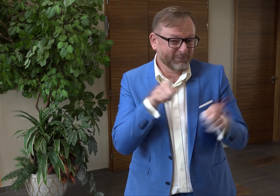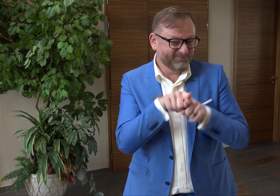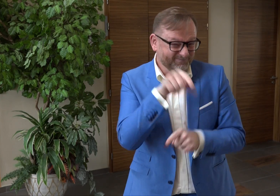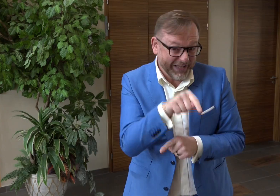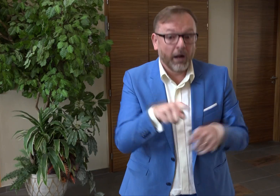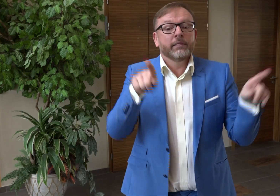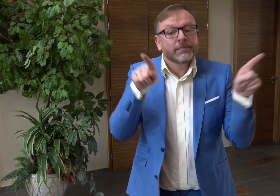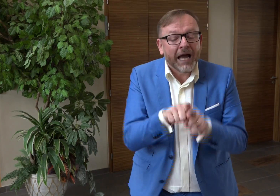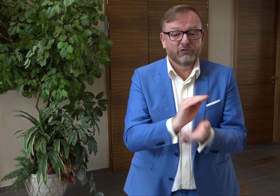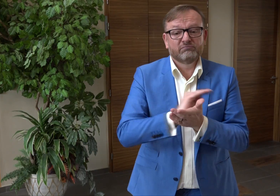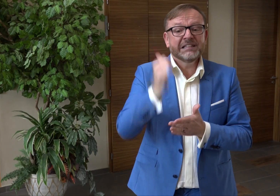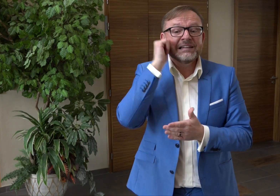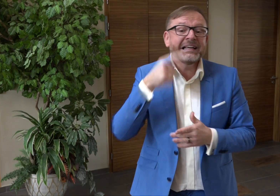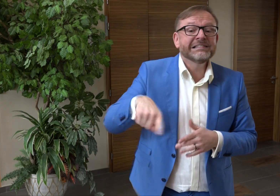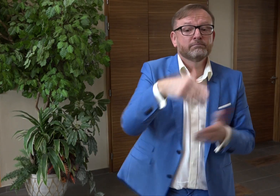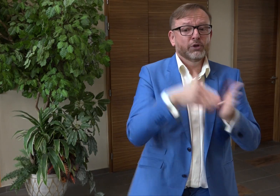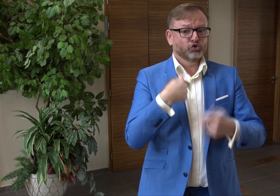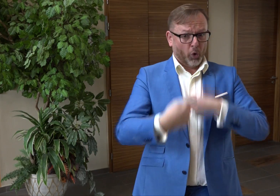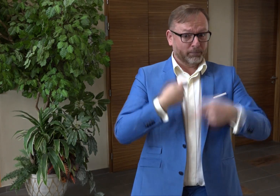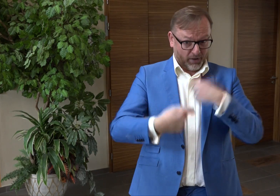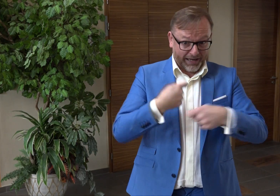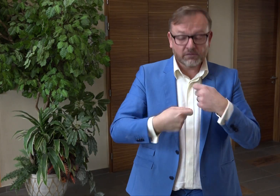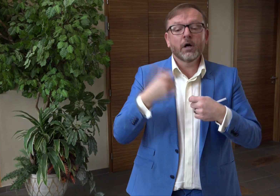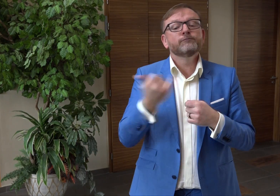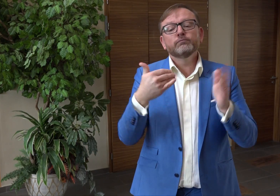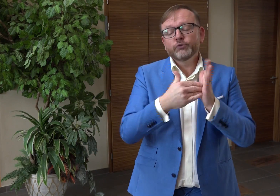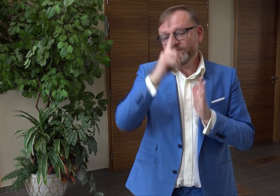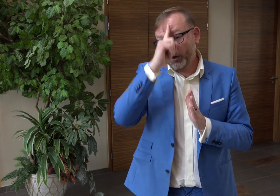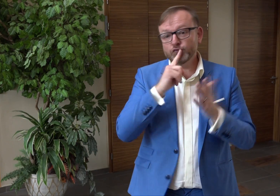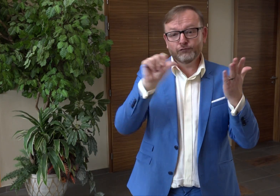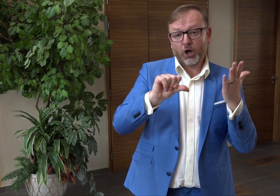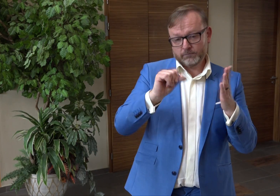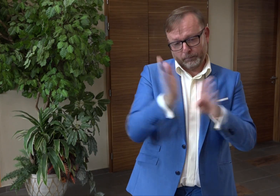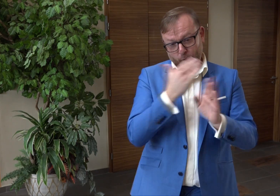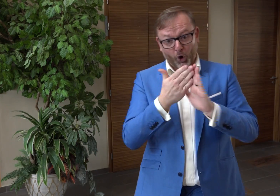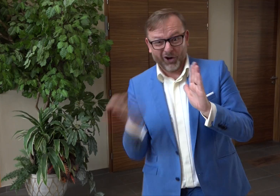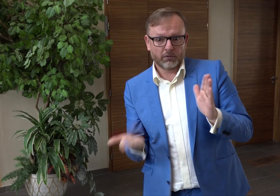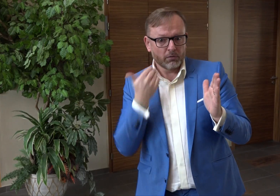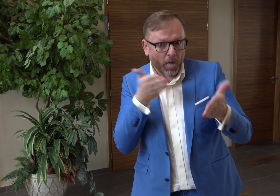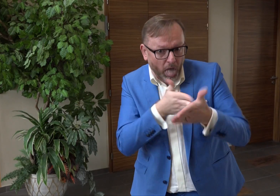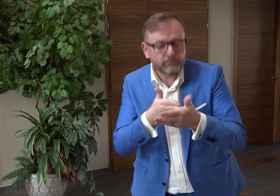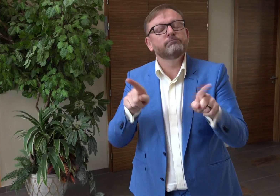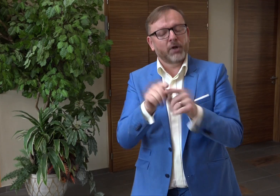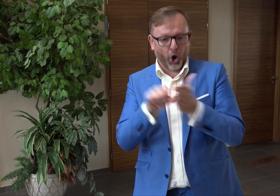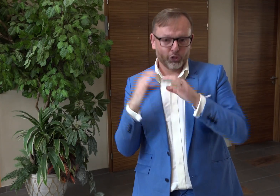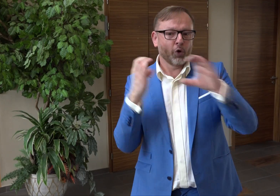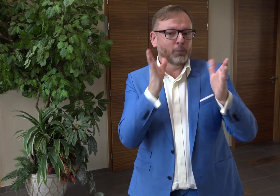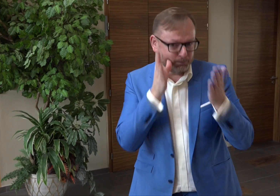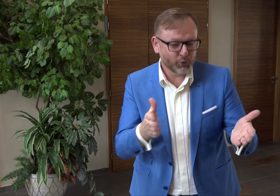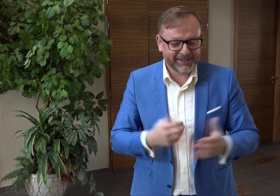a středních škol v Hradci Králové a spojení ze zaměstnání z Hradce Králové po 18. hodině.